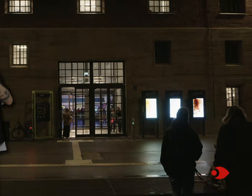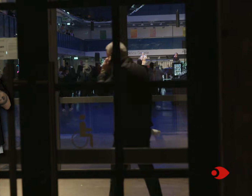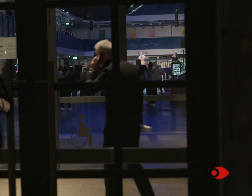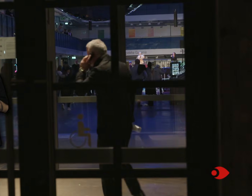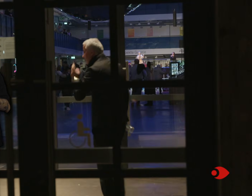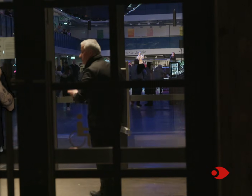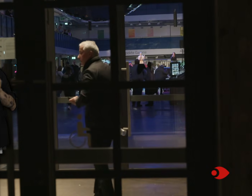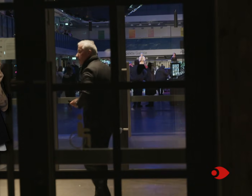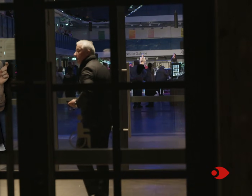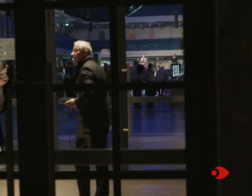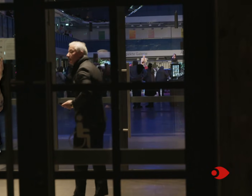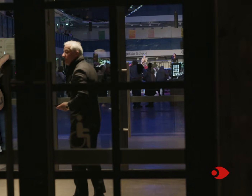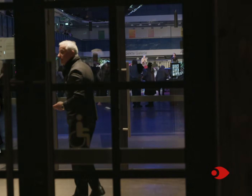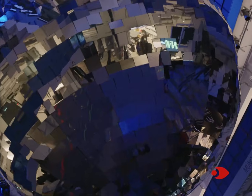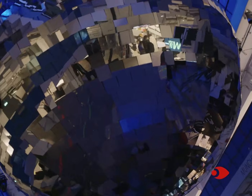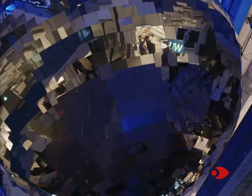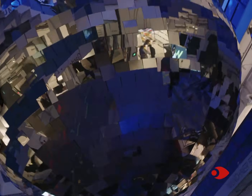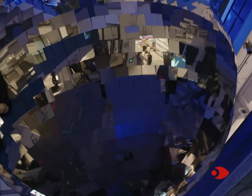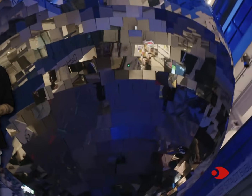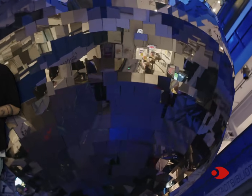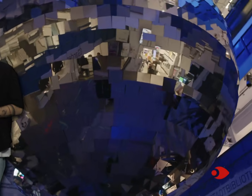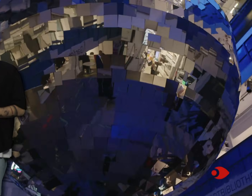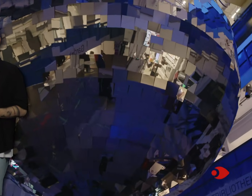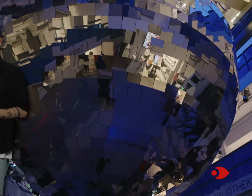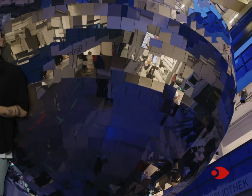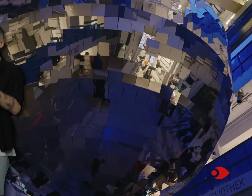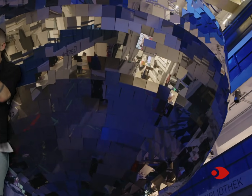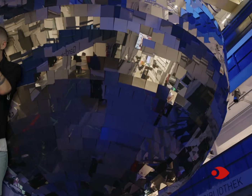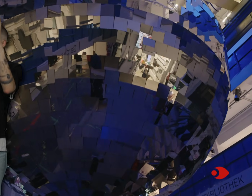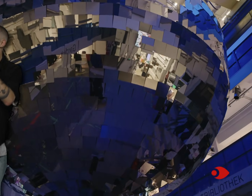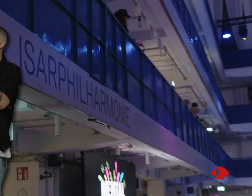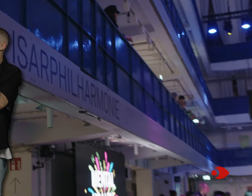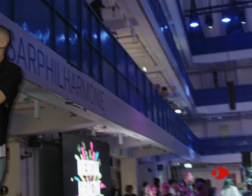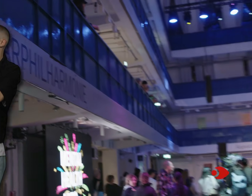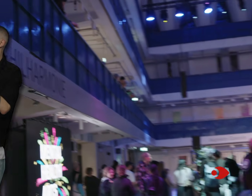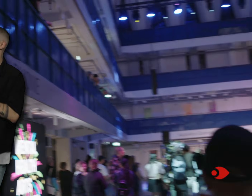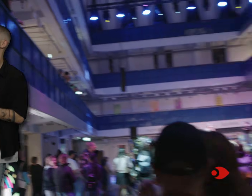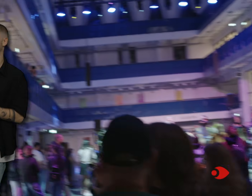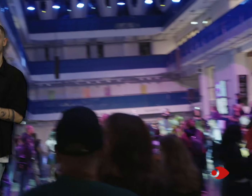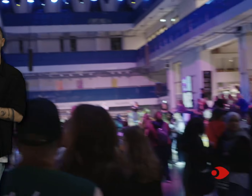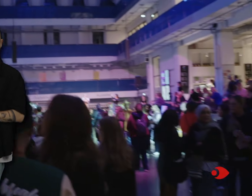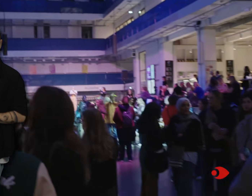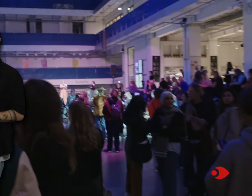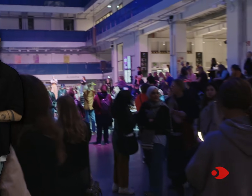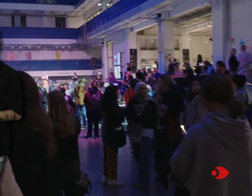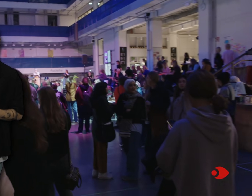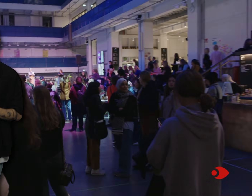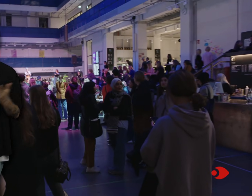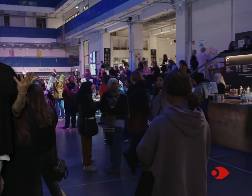Zurück bei den Deaf-Performerinnen im Gasteig. Das Konzert geht gleich los. Haben die Mädels denn alles für ihren Beitrag bekommen, was sie wollten?